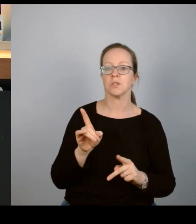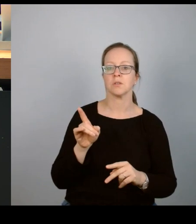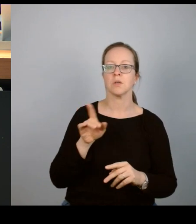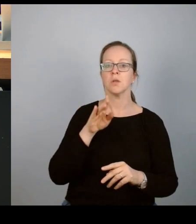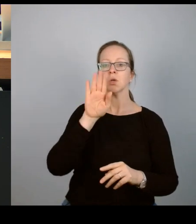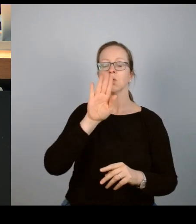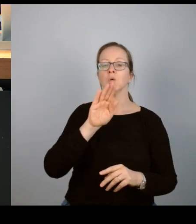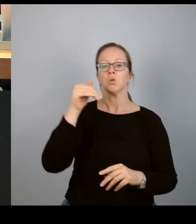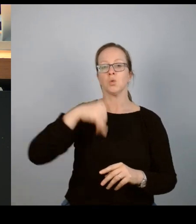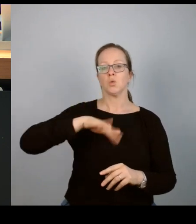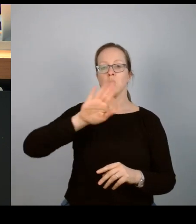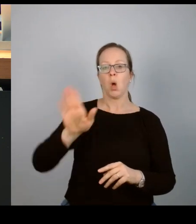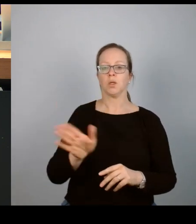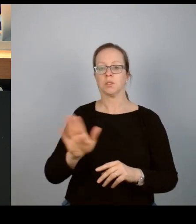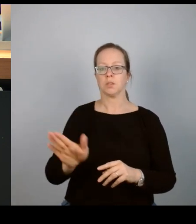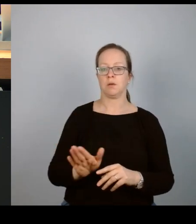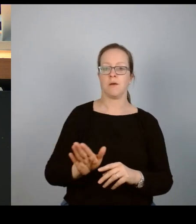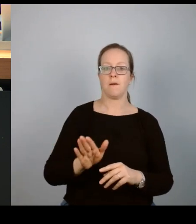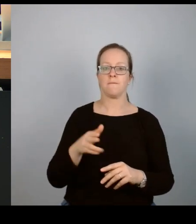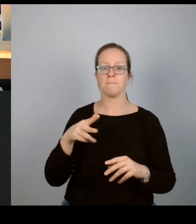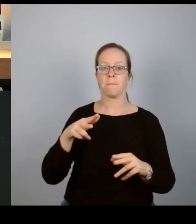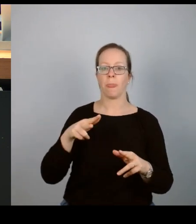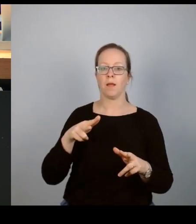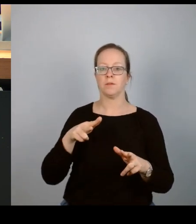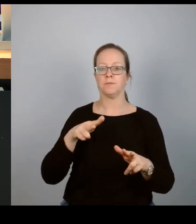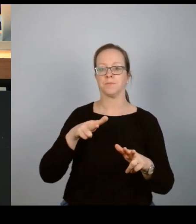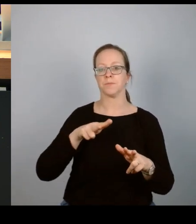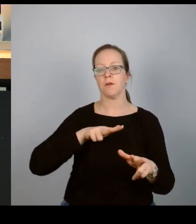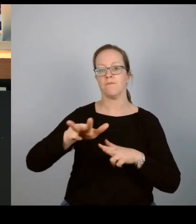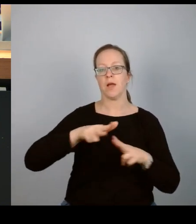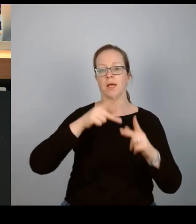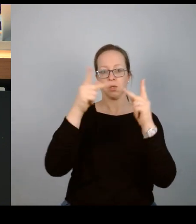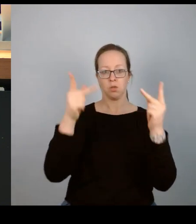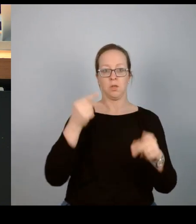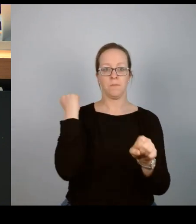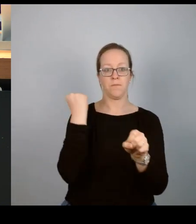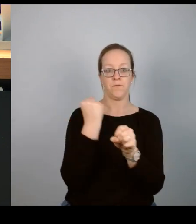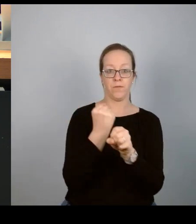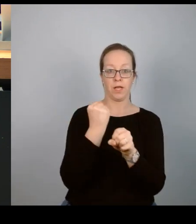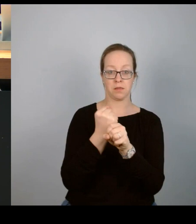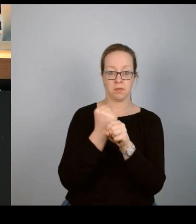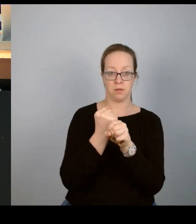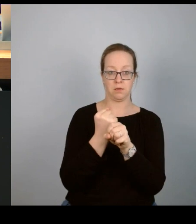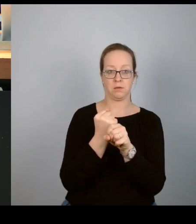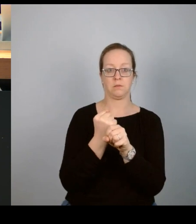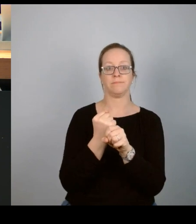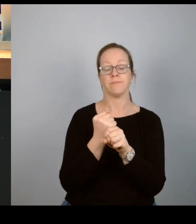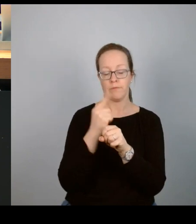bloß Ihre Forderungen in der Radikalität, wie Sie es dort haben. Da können wir nicht so ganz mitgehen genau sollten